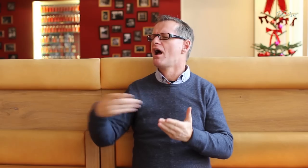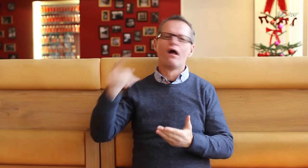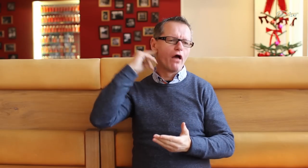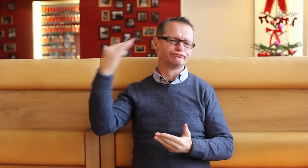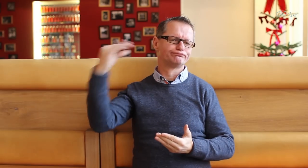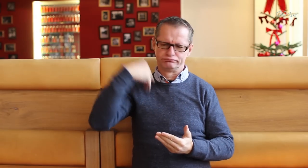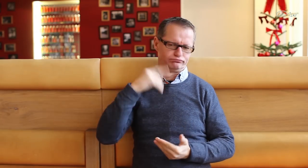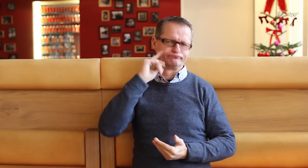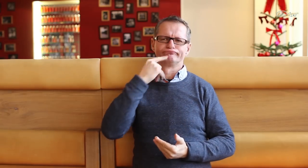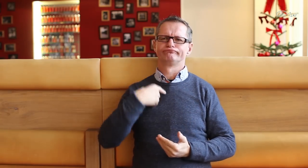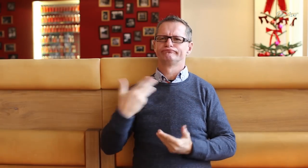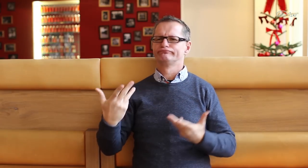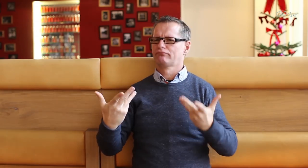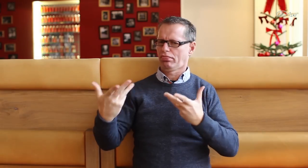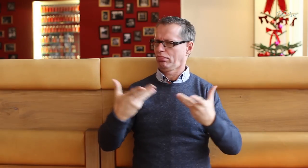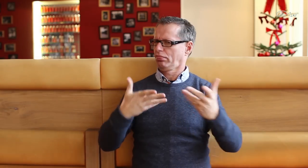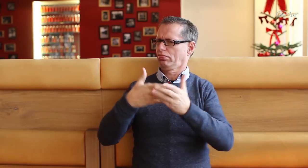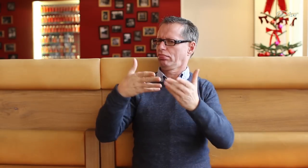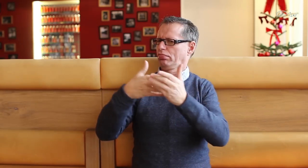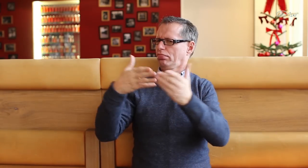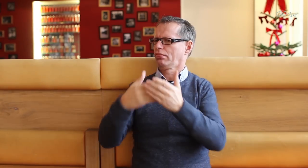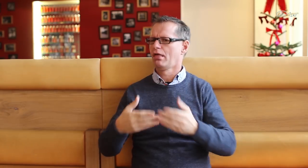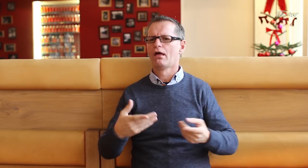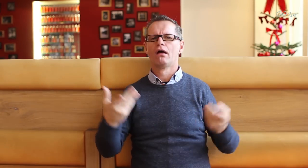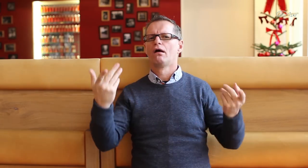Die höre ich aber nicht. Ich stoße wieder überall auf Barrieren.